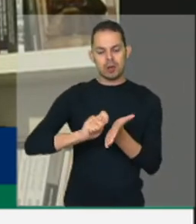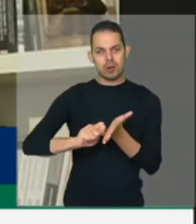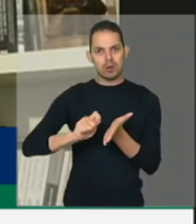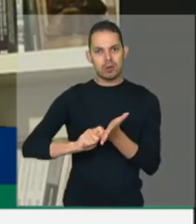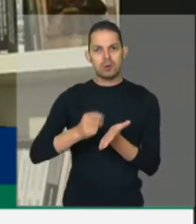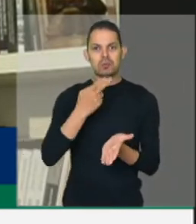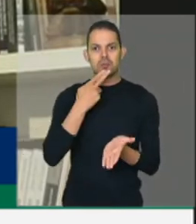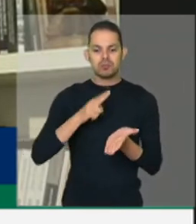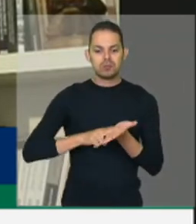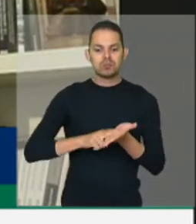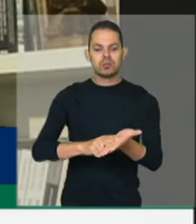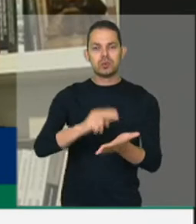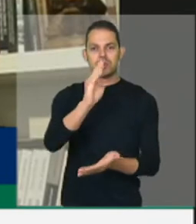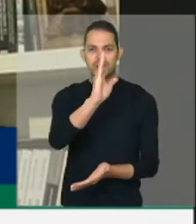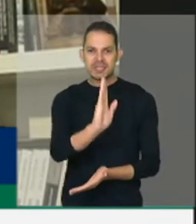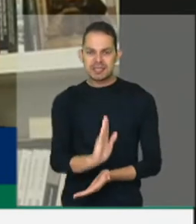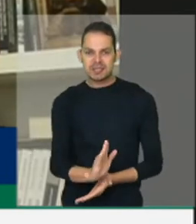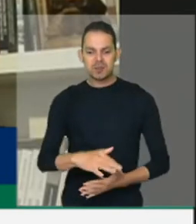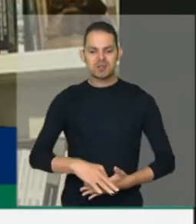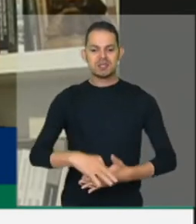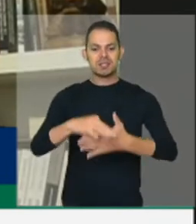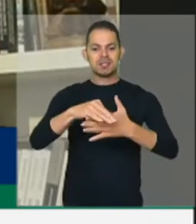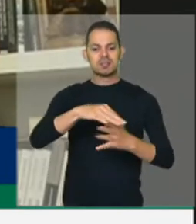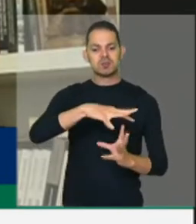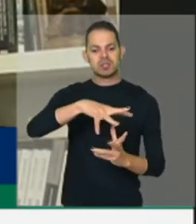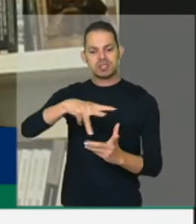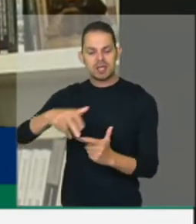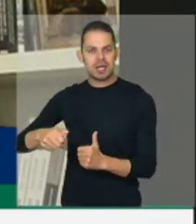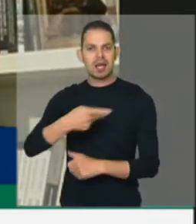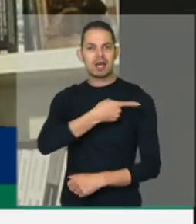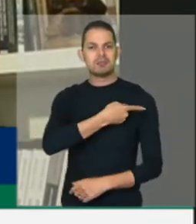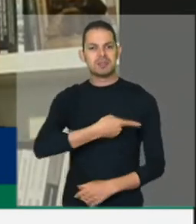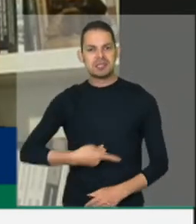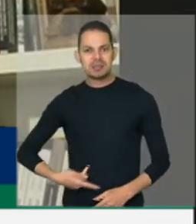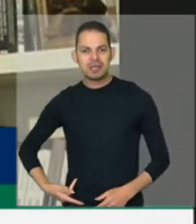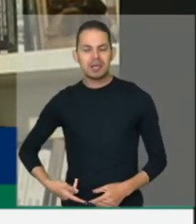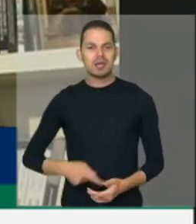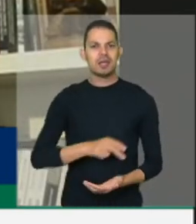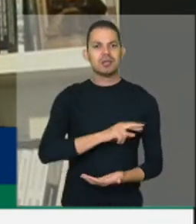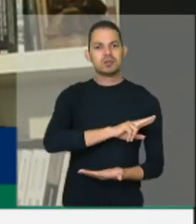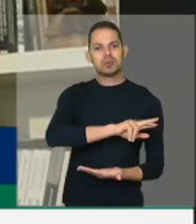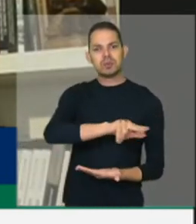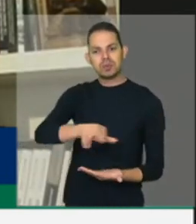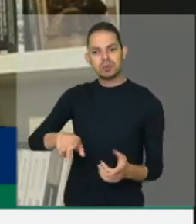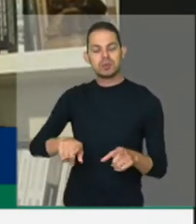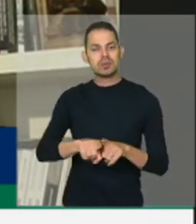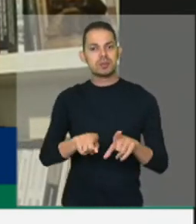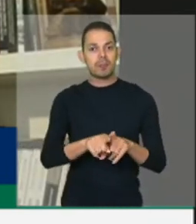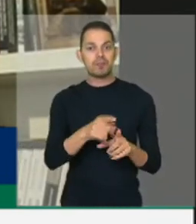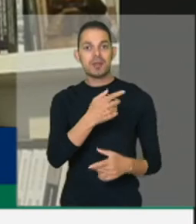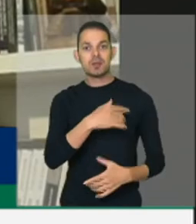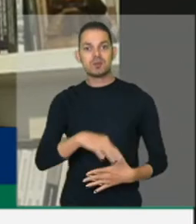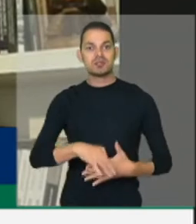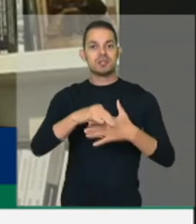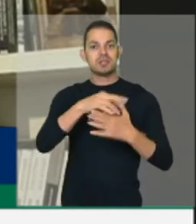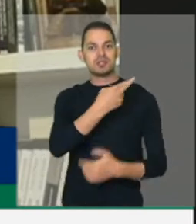UMA CARTA AO BRASIL, AS LIDERANÇAS MUNDIAIS, AOS CHEFES DE ESTADO, AS LIDERANÇAS RELIGIOSAS. A ORGANIZAÇÃO MUNDIAL DE